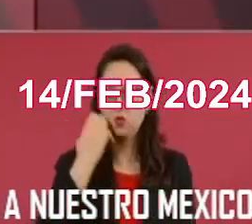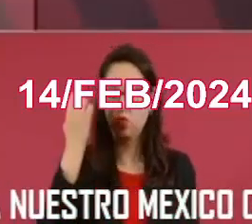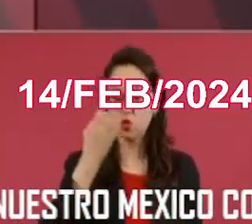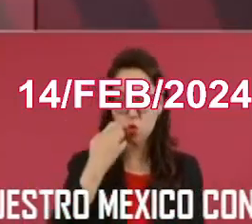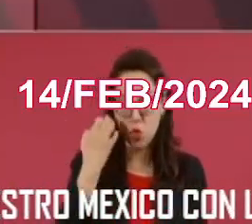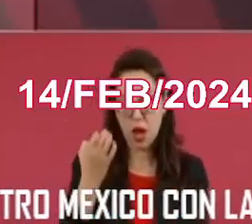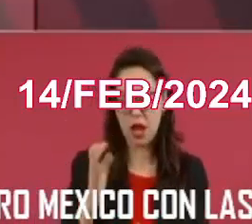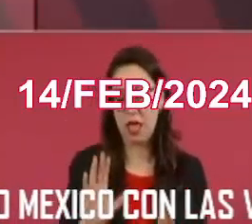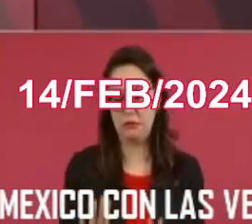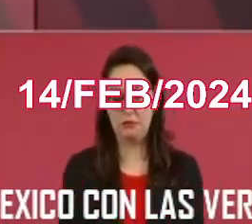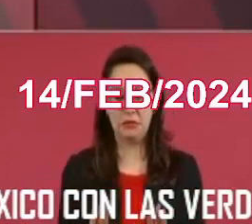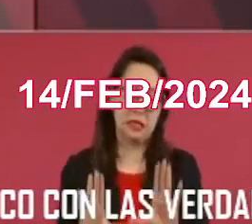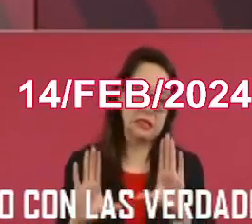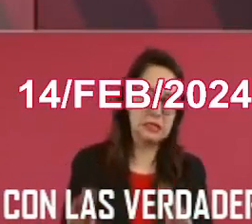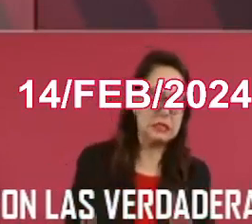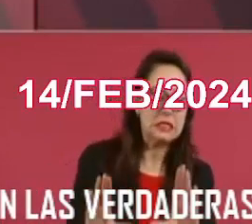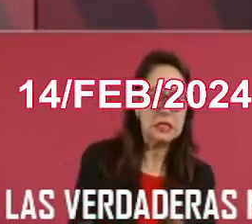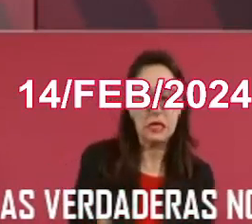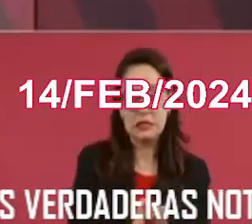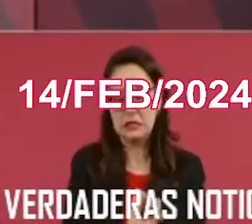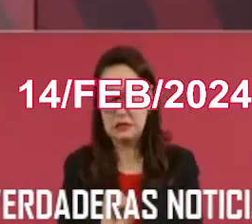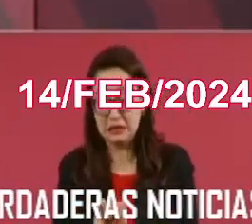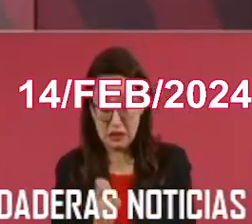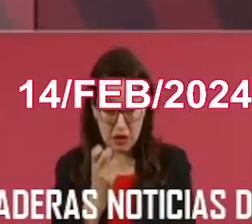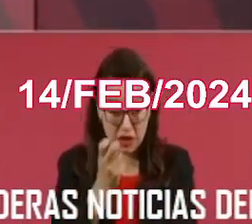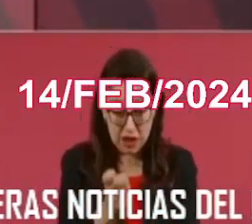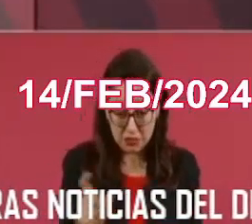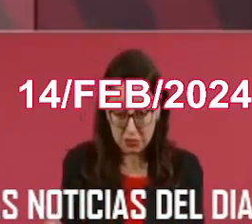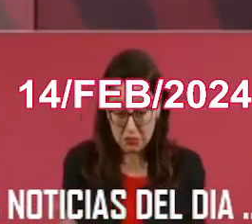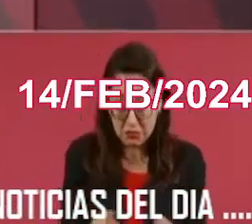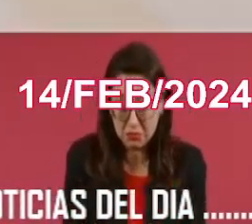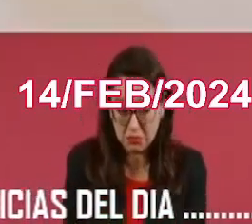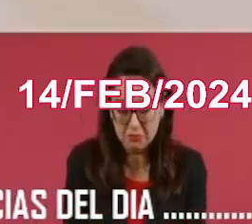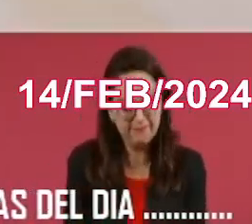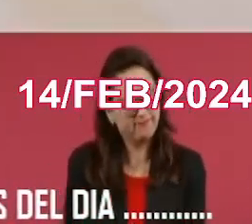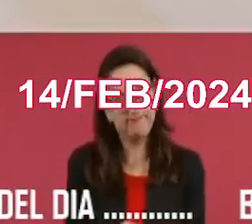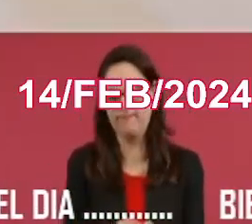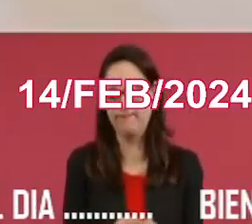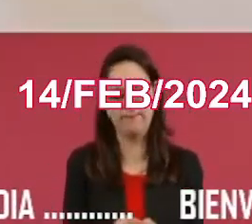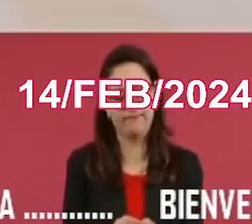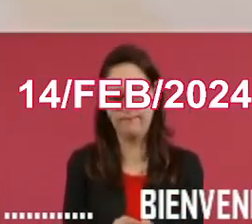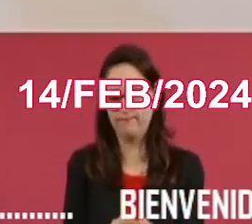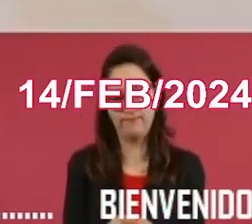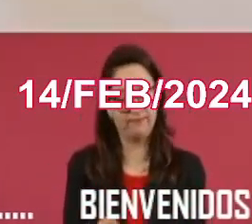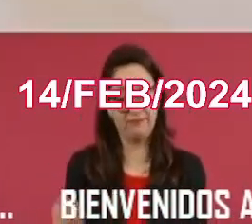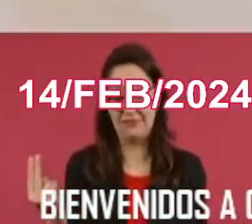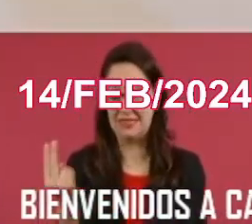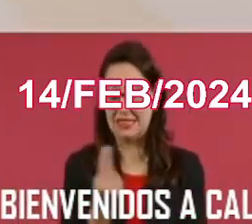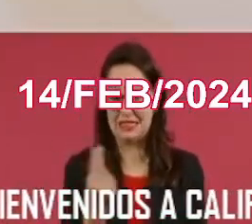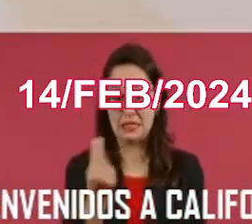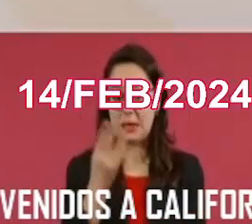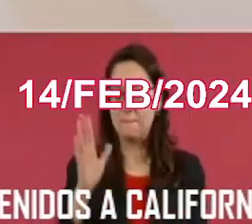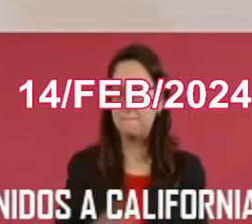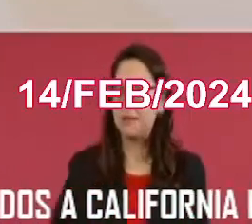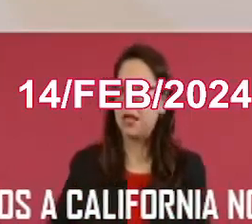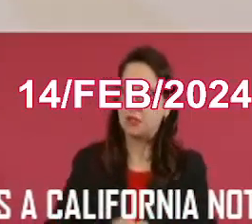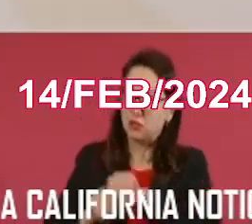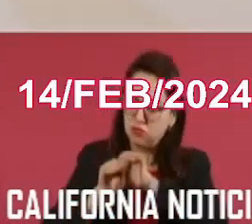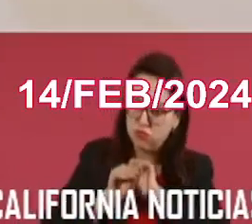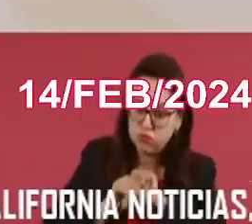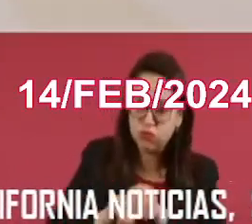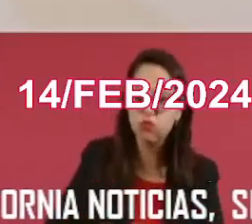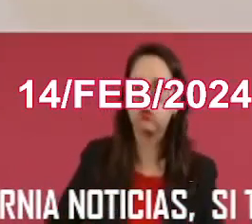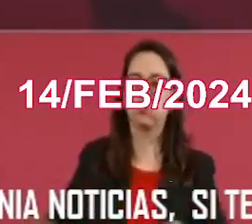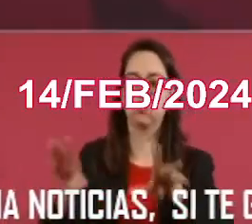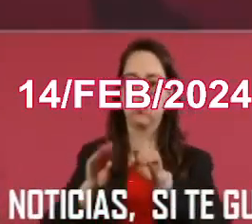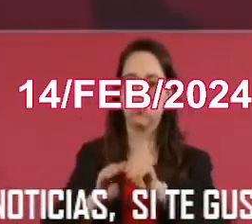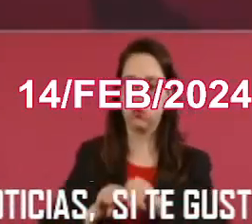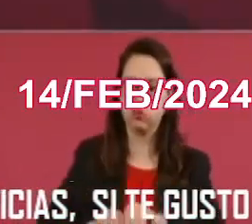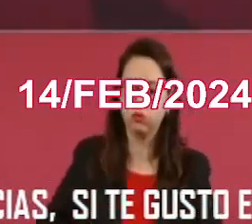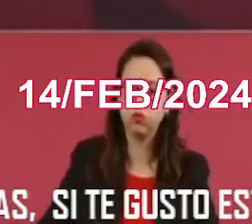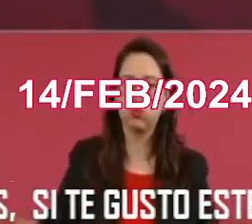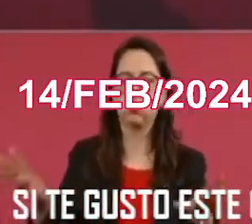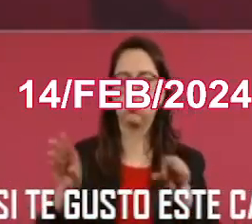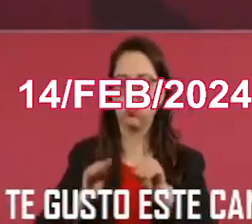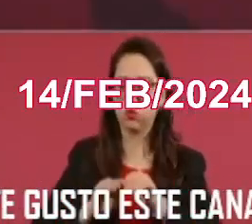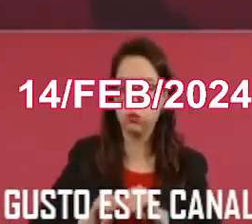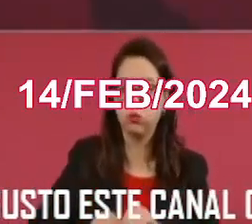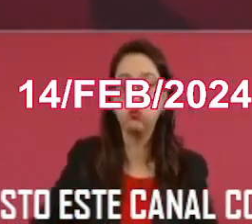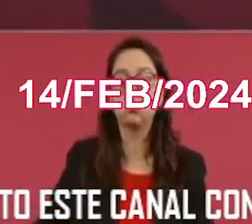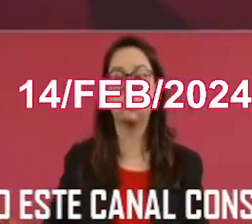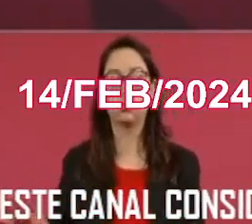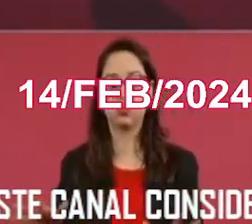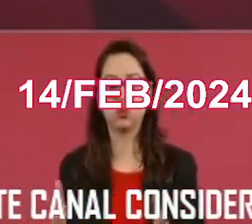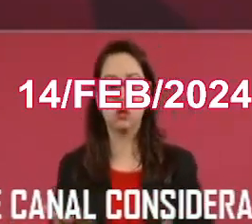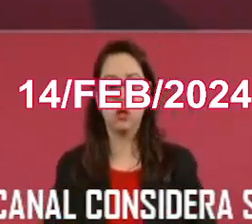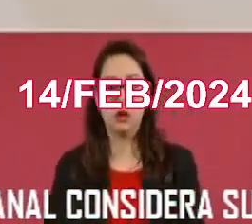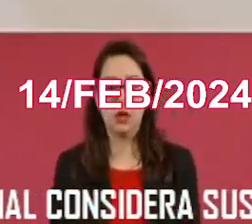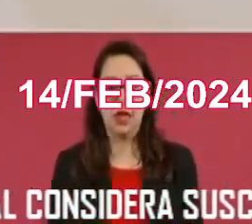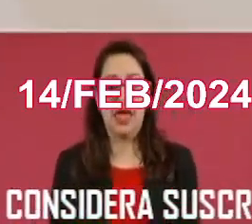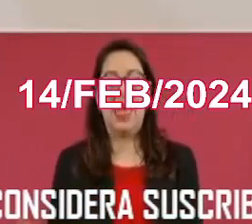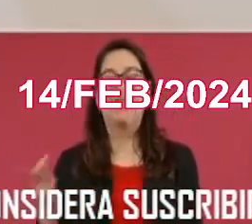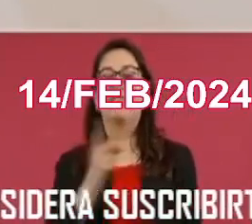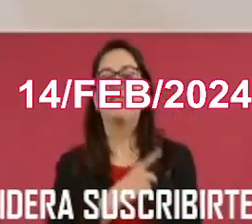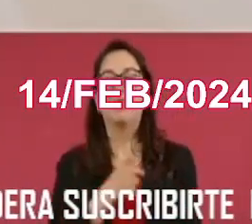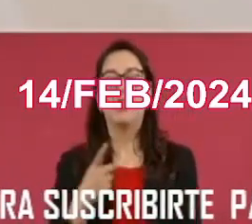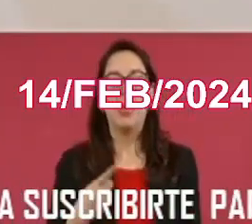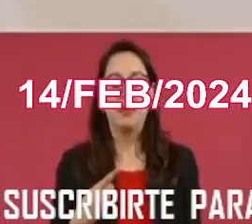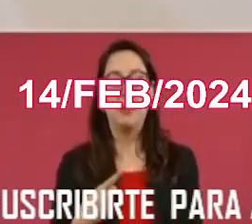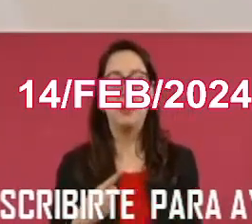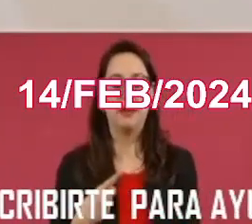reflexión de estudiosos si no algo que debe de manejarse